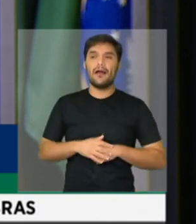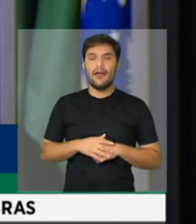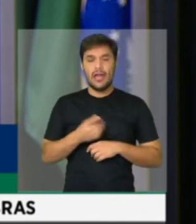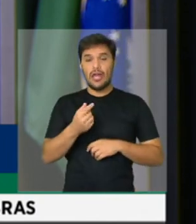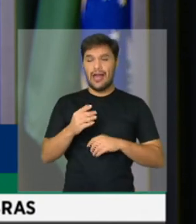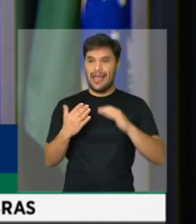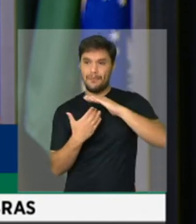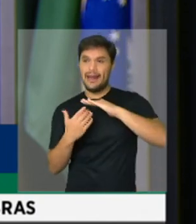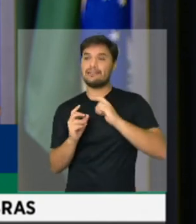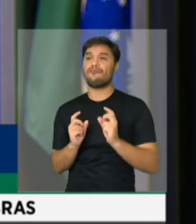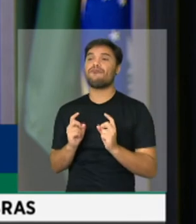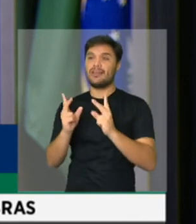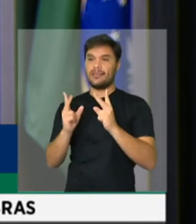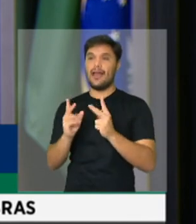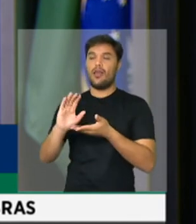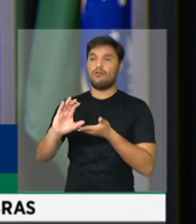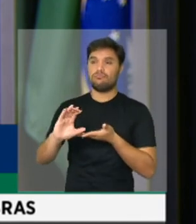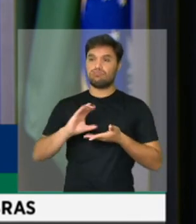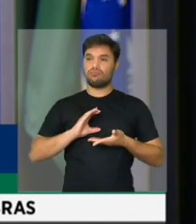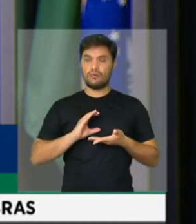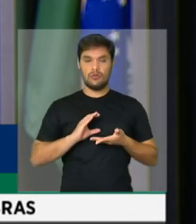PROJETO... DAÍA CÚ PULA, INCLUSIVE DOS GOVERNOS MAIS